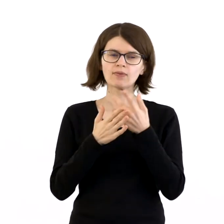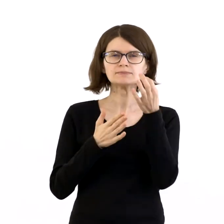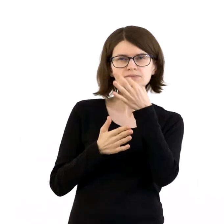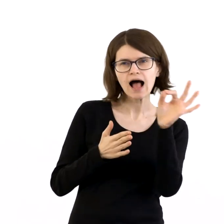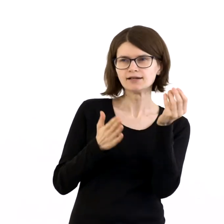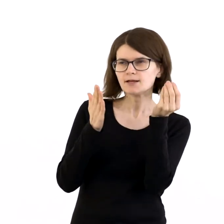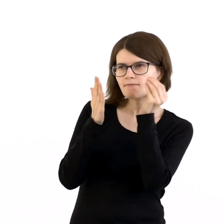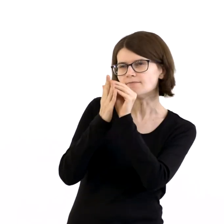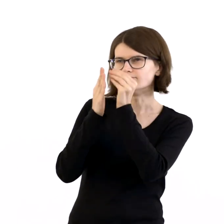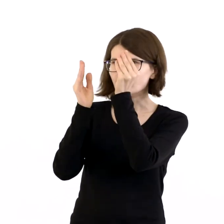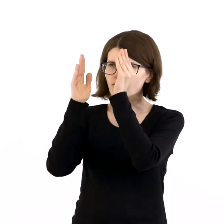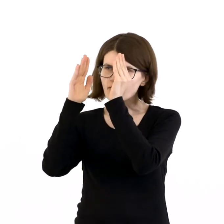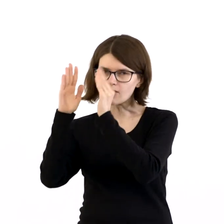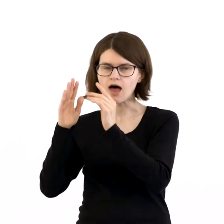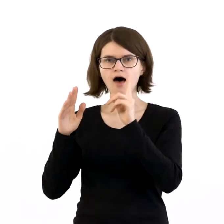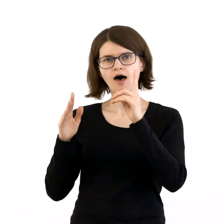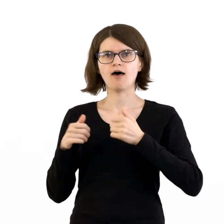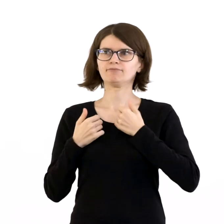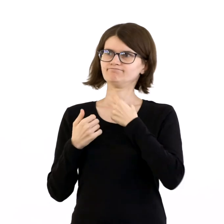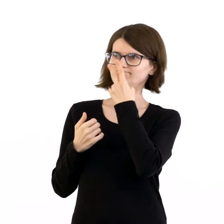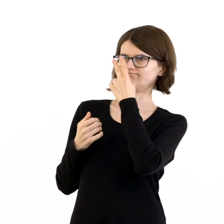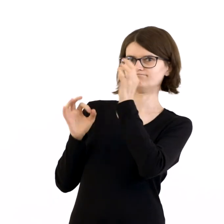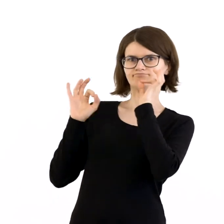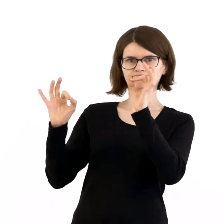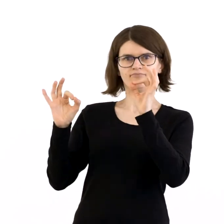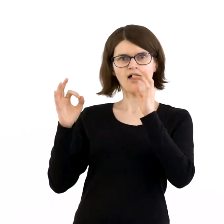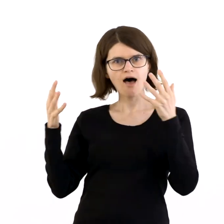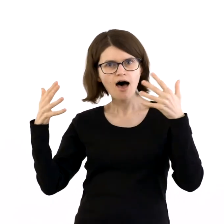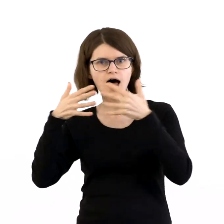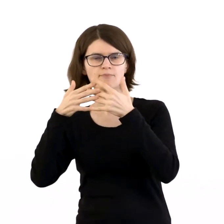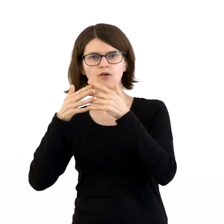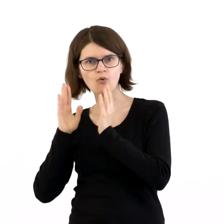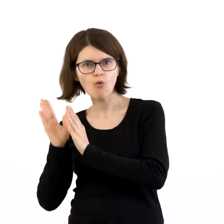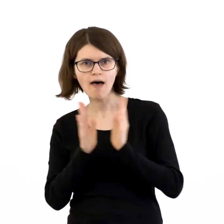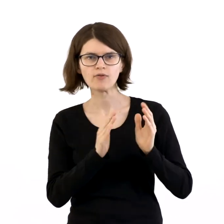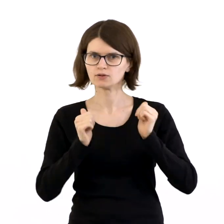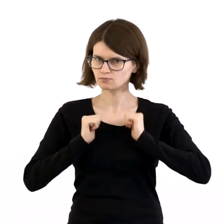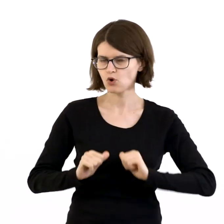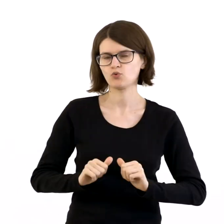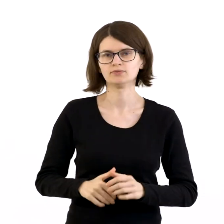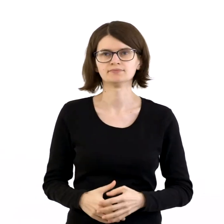Były stosowane celowe zabiegi deformacji niektórych kształtów w celu uzyskania wrażenia harmonii, ładu i spokoju.